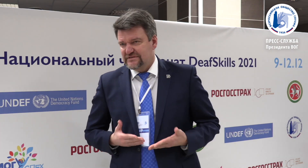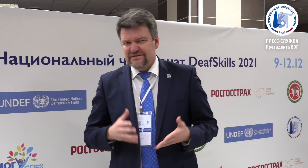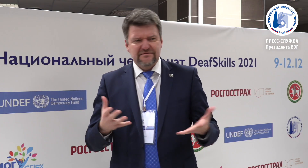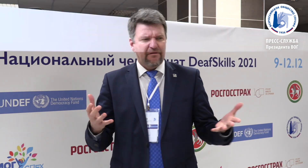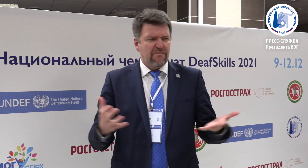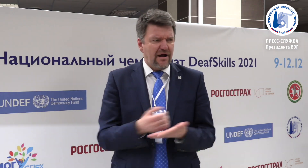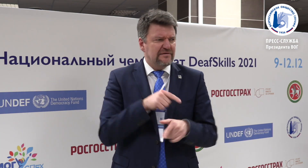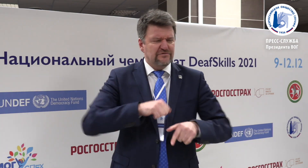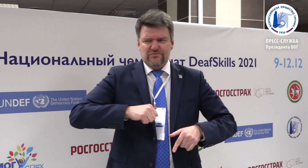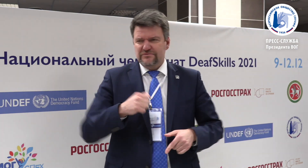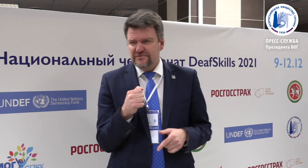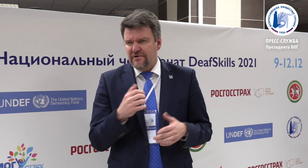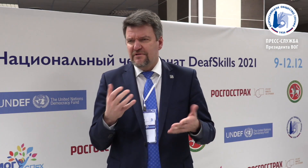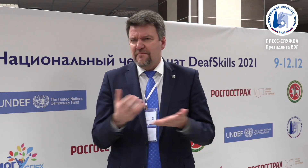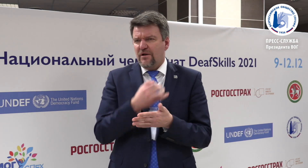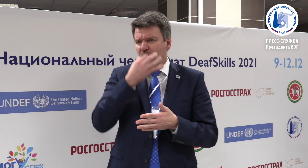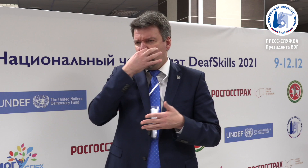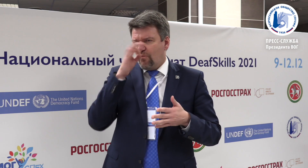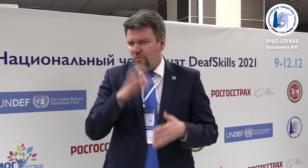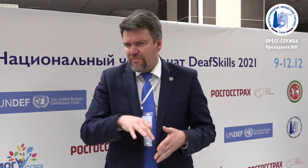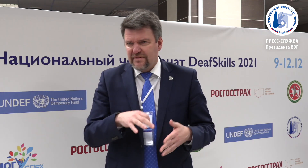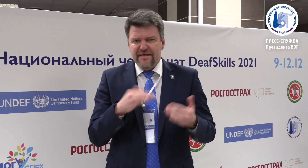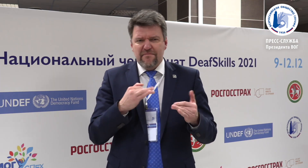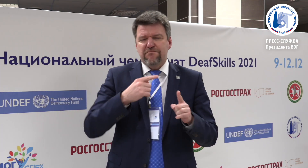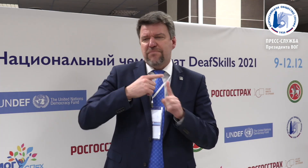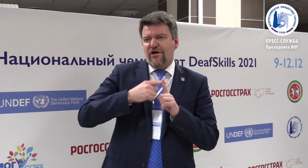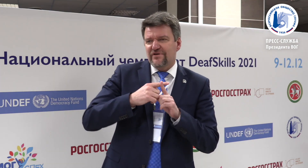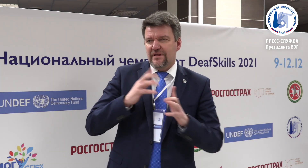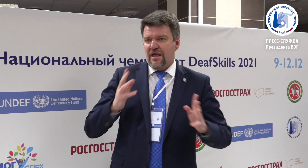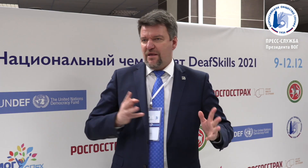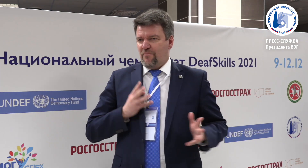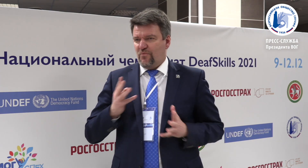завели друзей, набрали опыт и положительные эмоции.